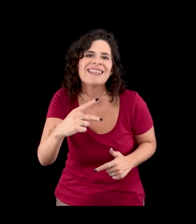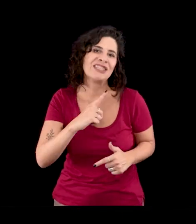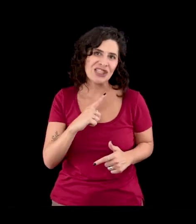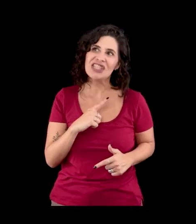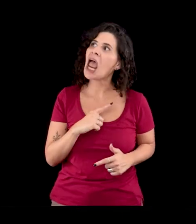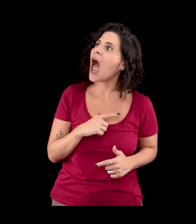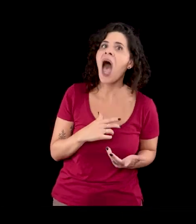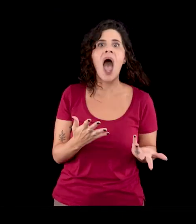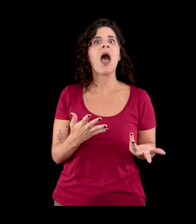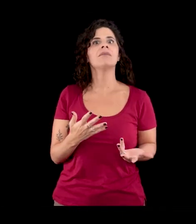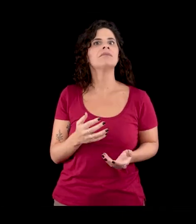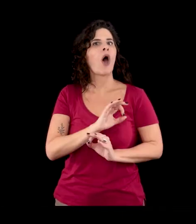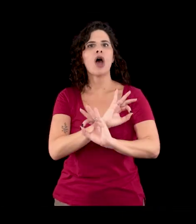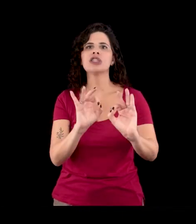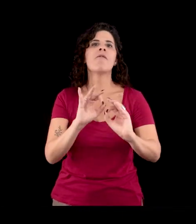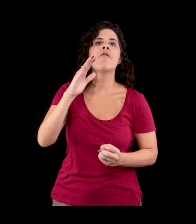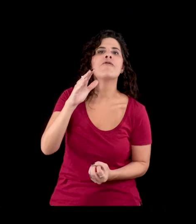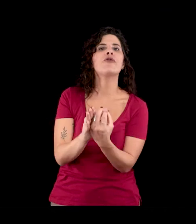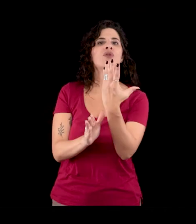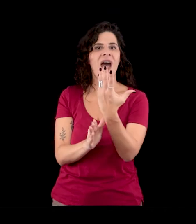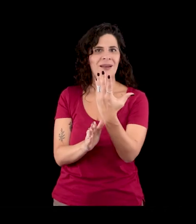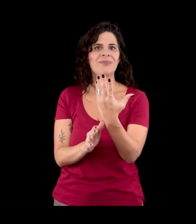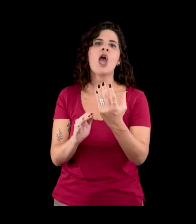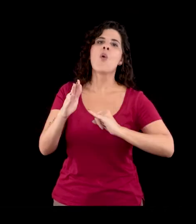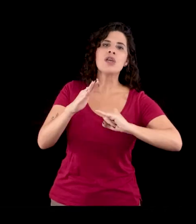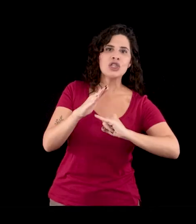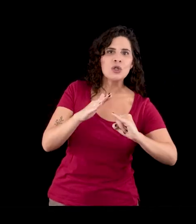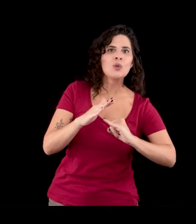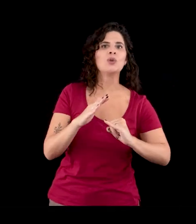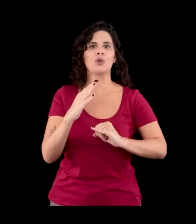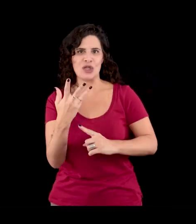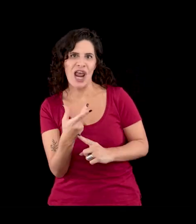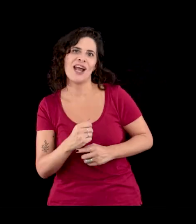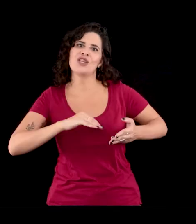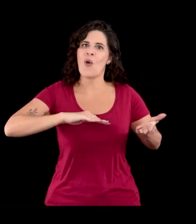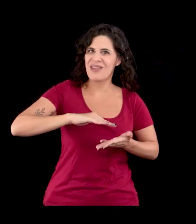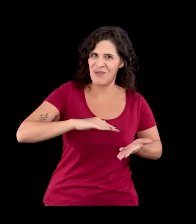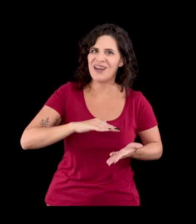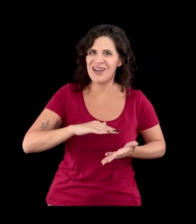Daí eu disse: “então vou fundar o Instituto de Arte Contemporânea”